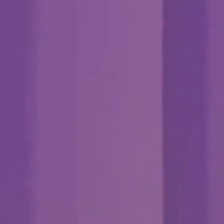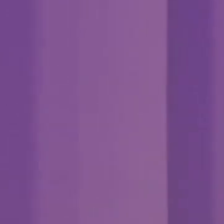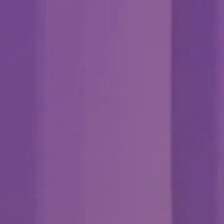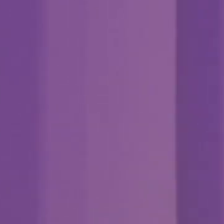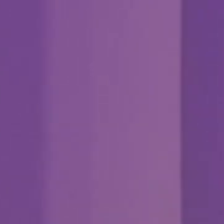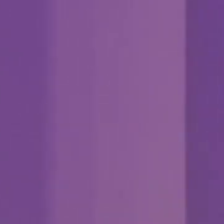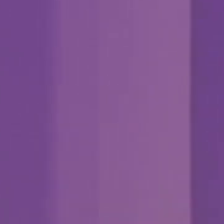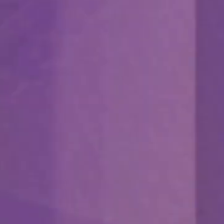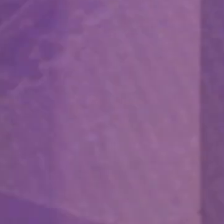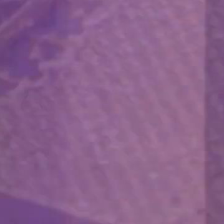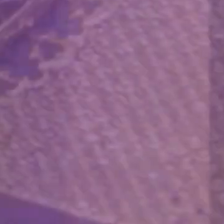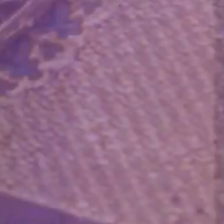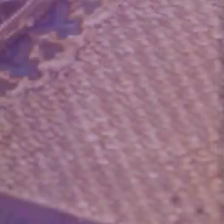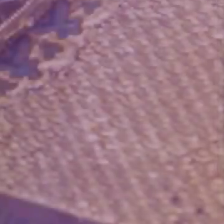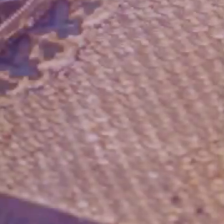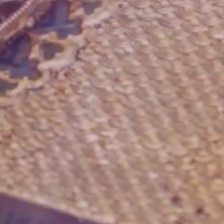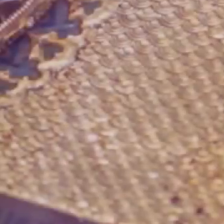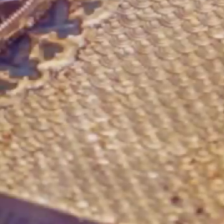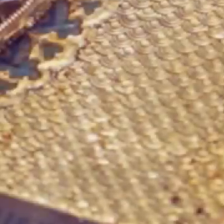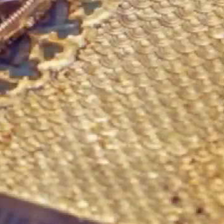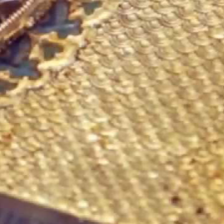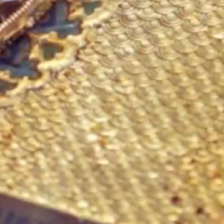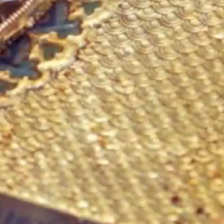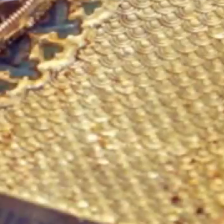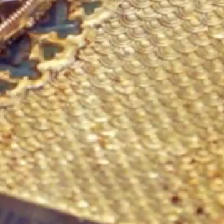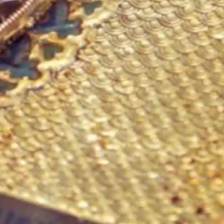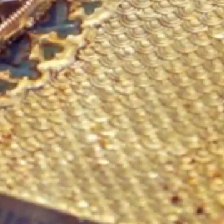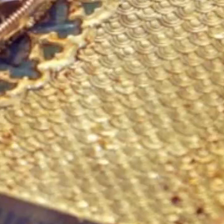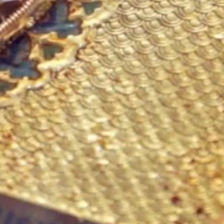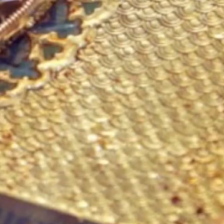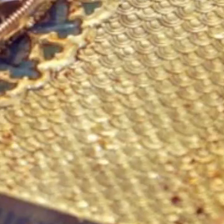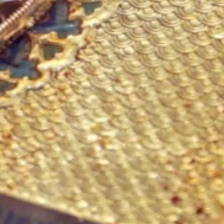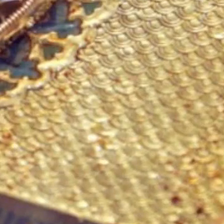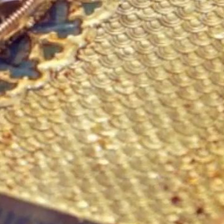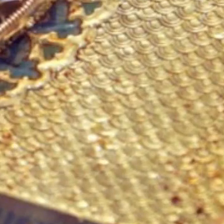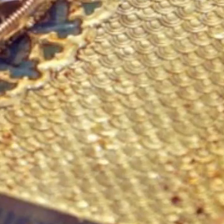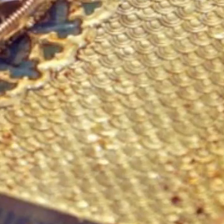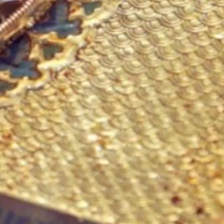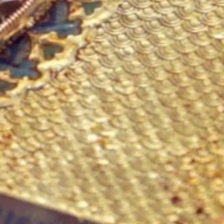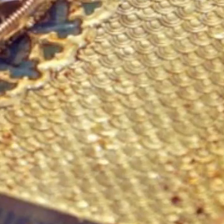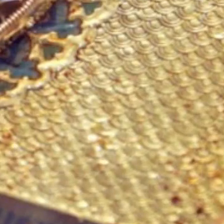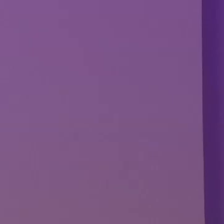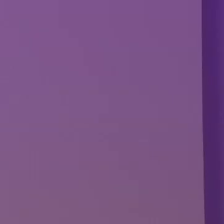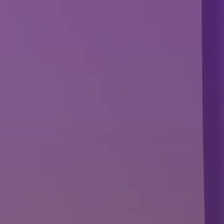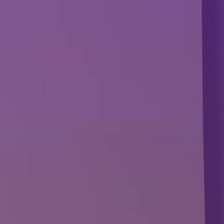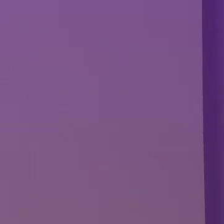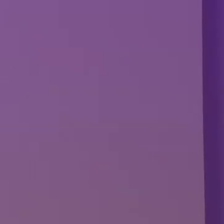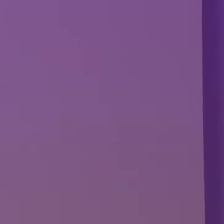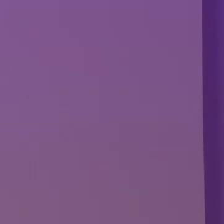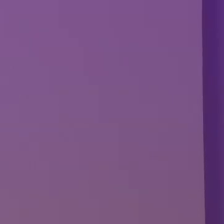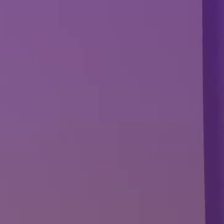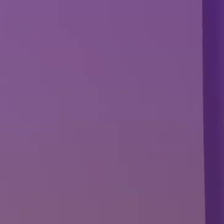бы едино надежда и упование наша непрезли слез наших я и не отрине усердных моления но Спаси от